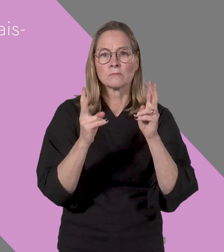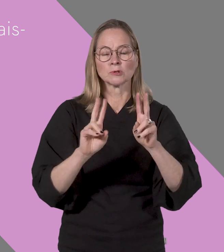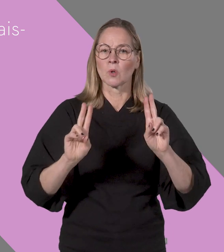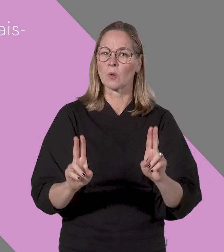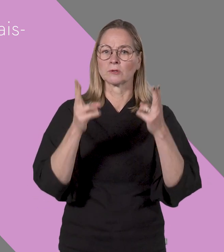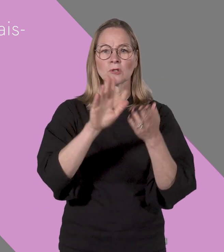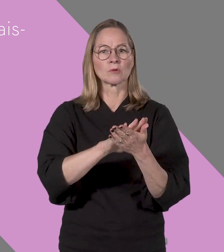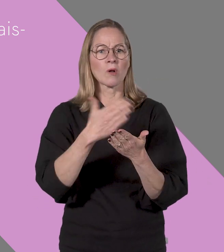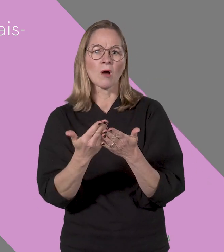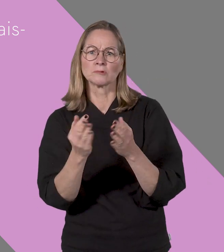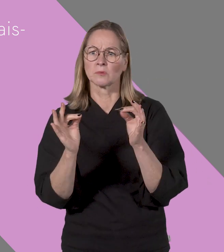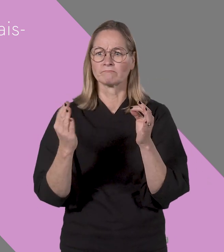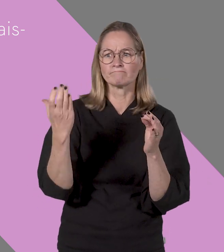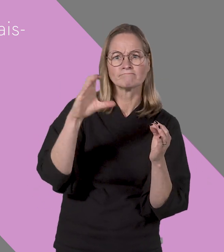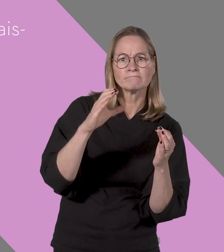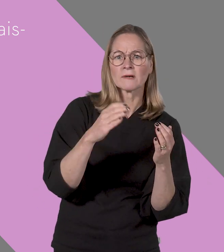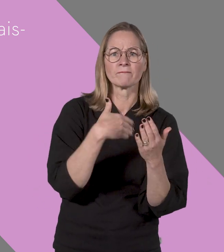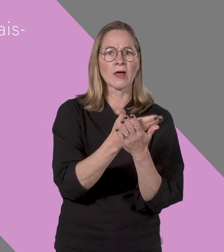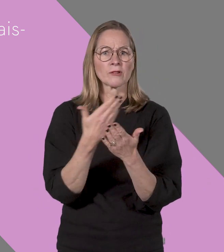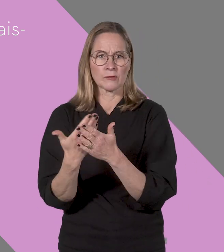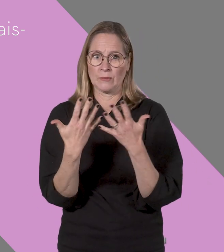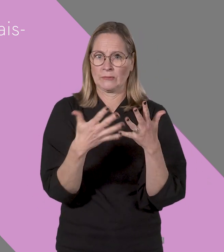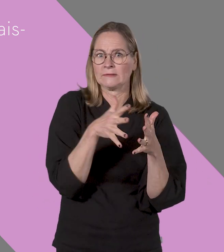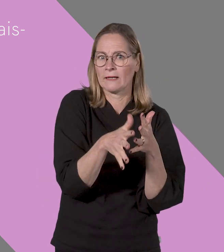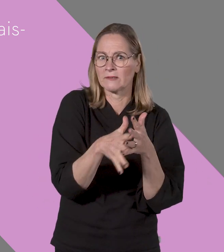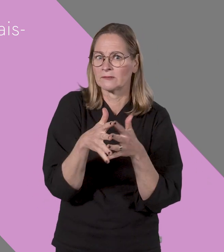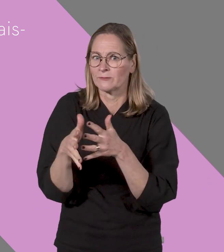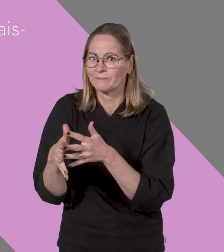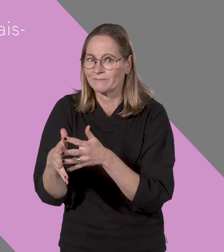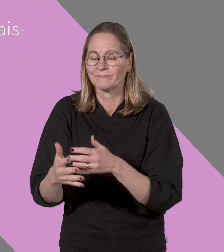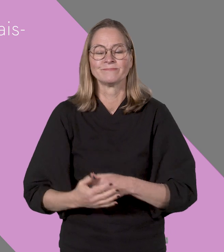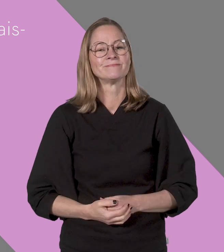ja myös uudenlaiset tulkkausvaihtoehdot ovat selvityksen alla.